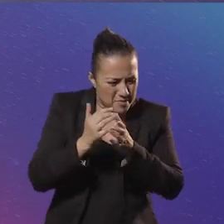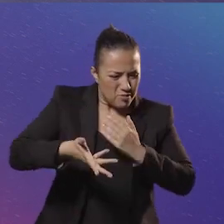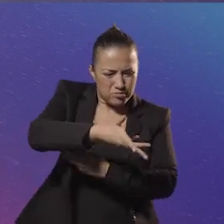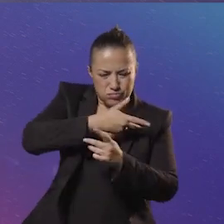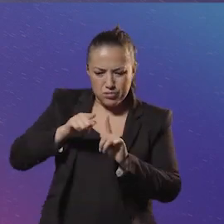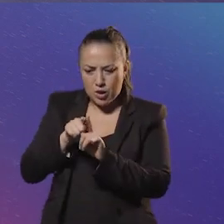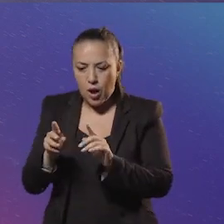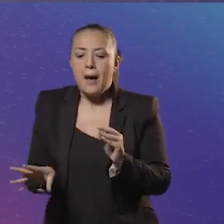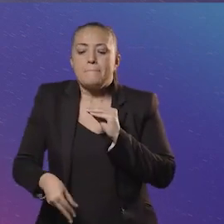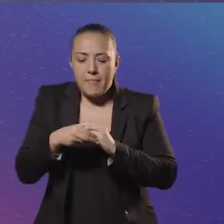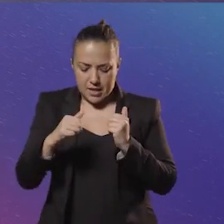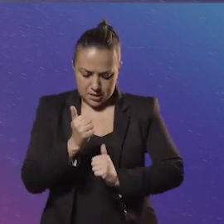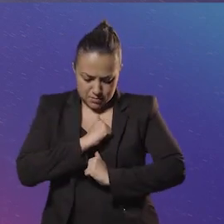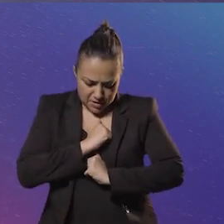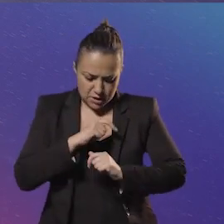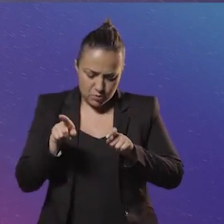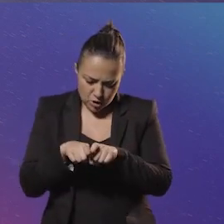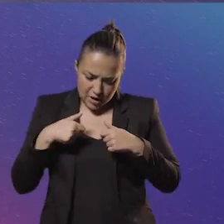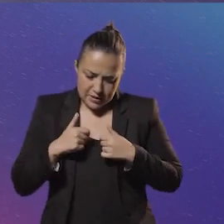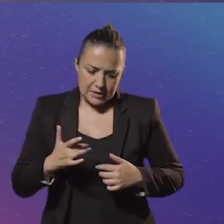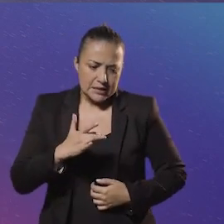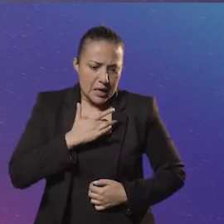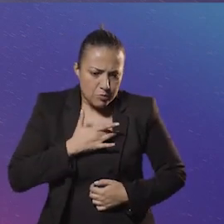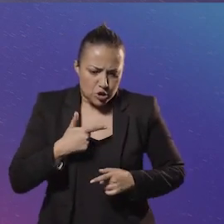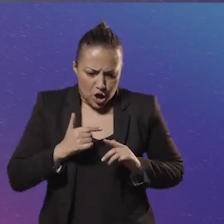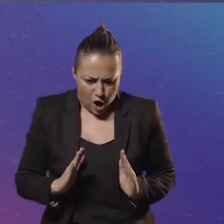pues además autorepararme y hacerme cargo de mi mundo emocional